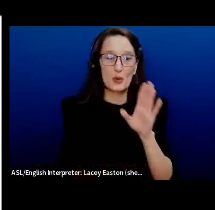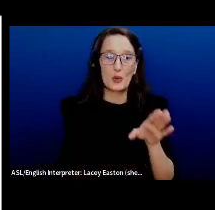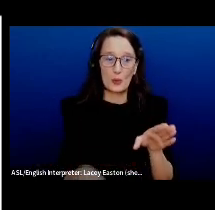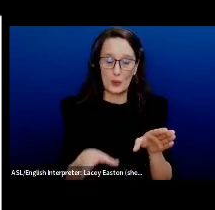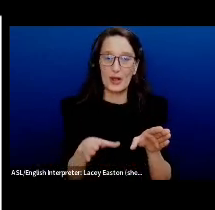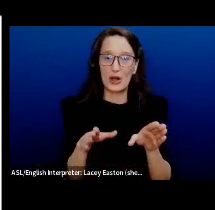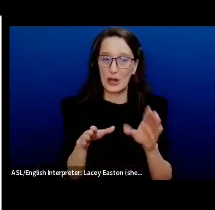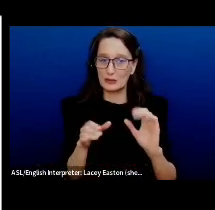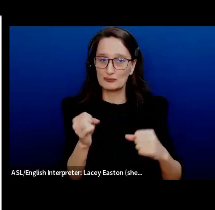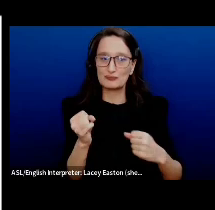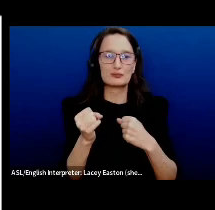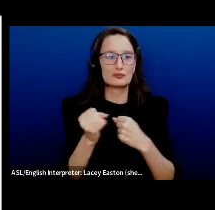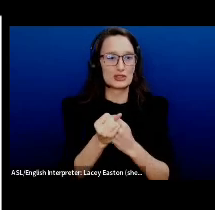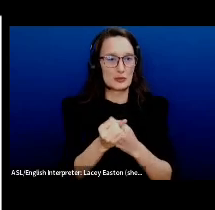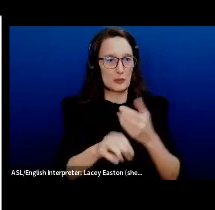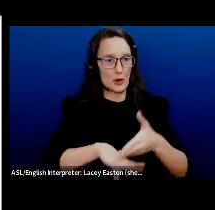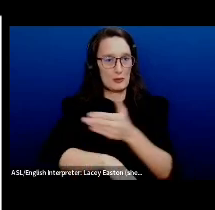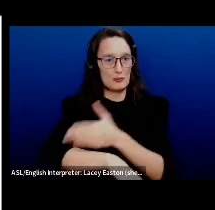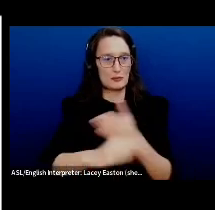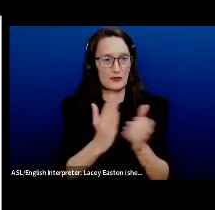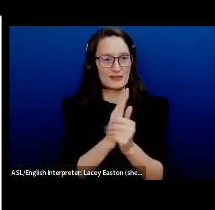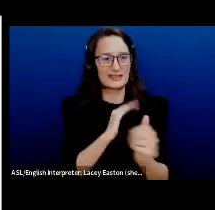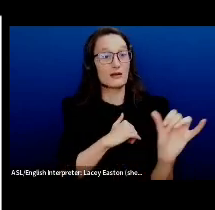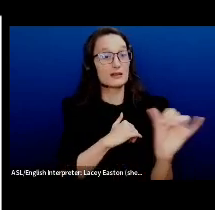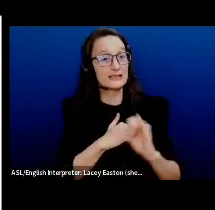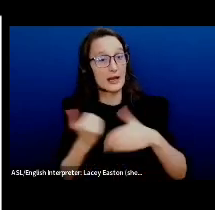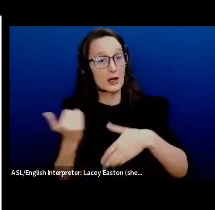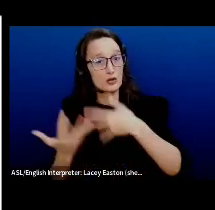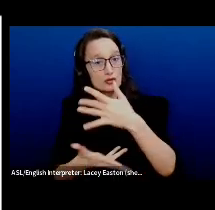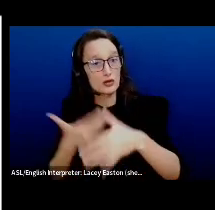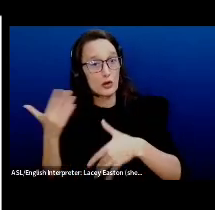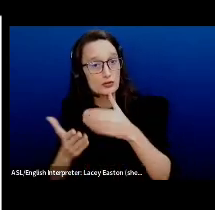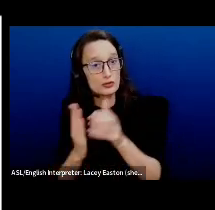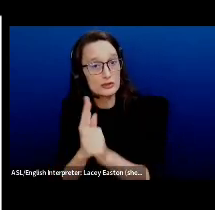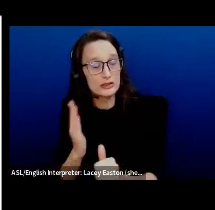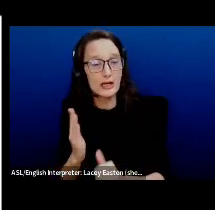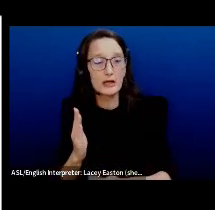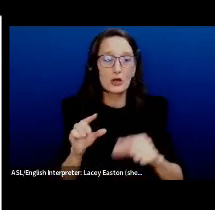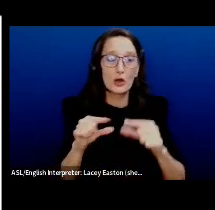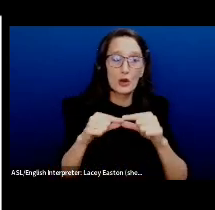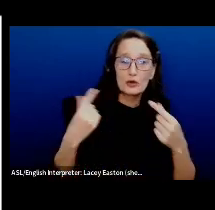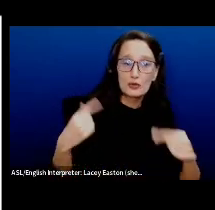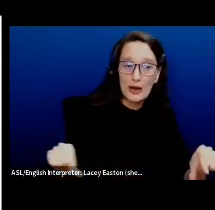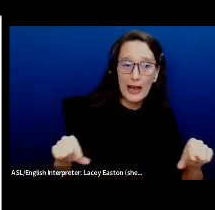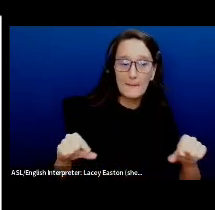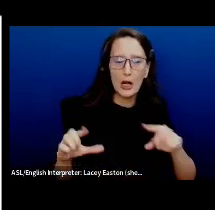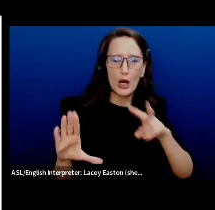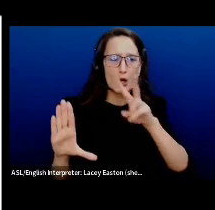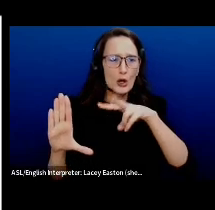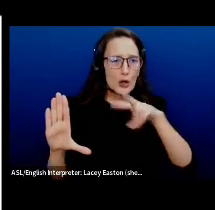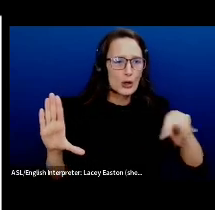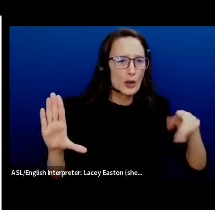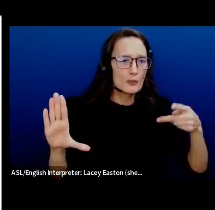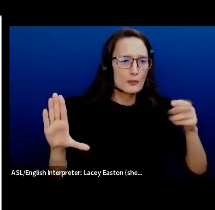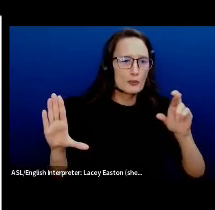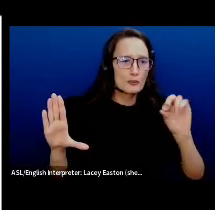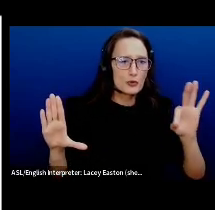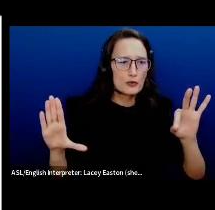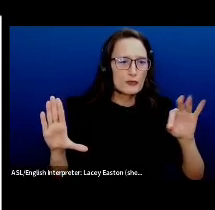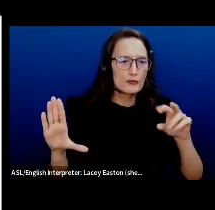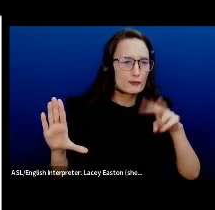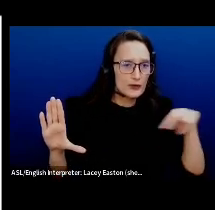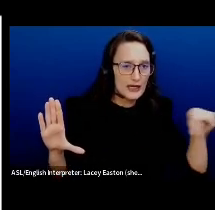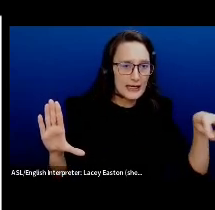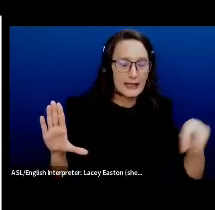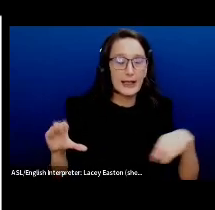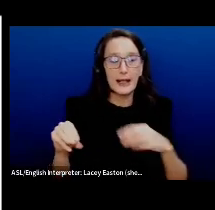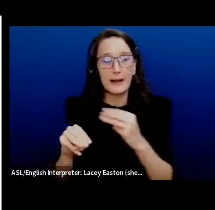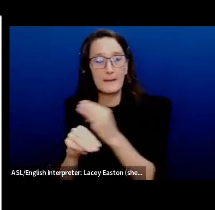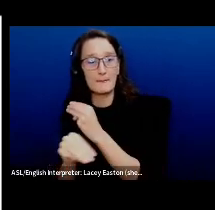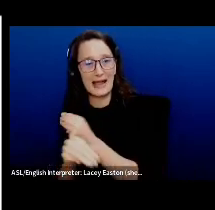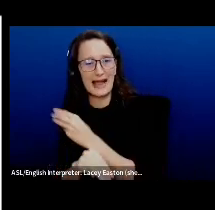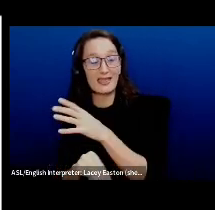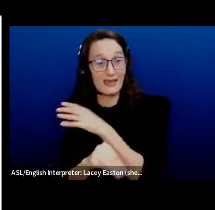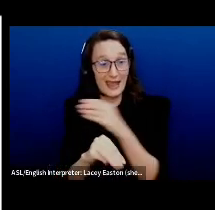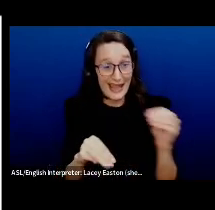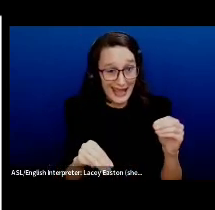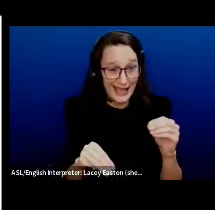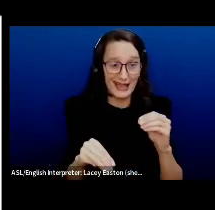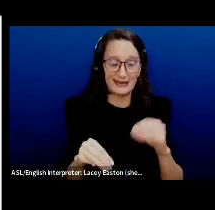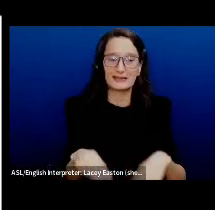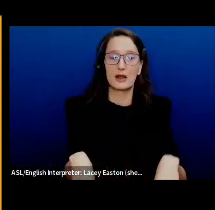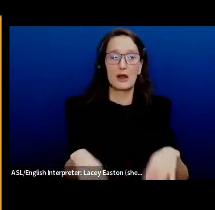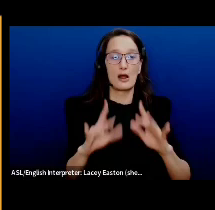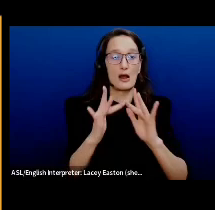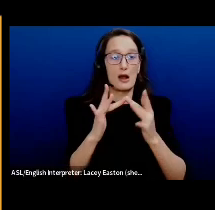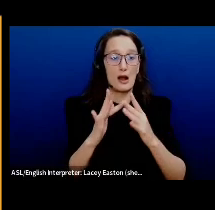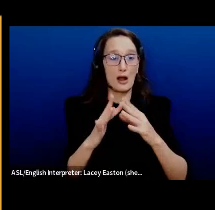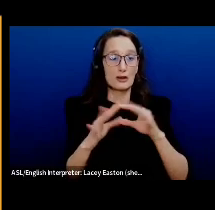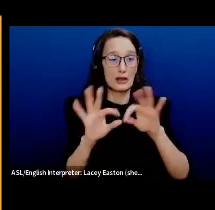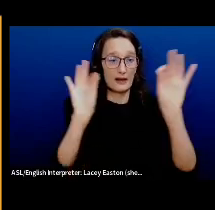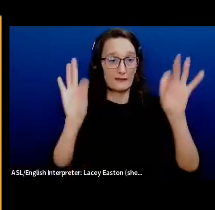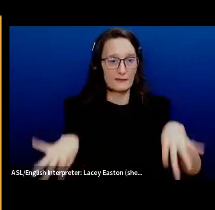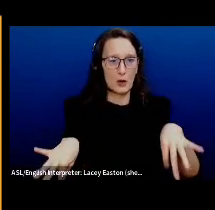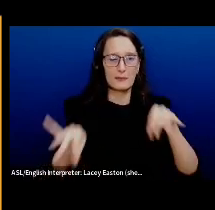habilidades sociales, gramática, corrección de textos, matemáticas y cómo completar formularios en línea. Siguiente diapositiva: